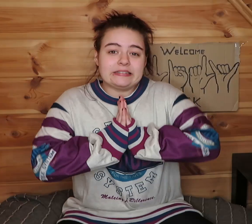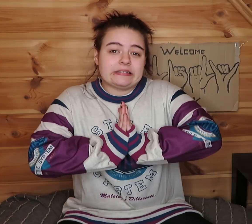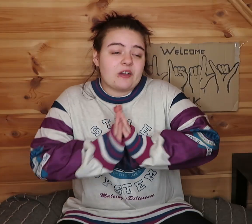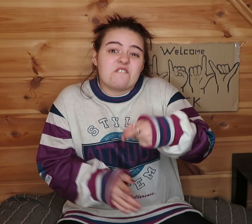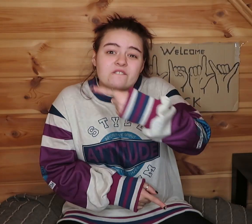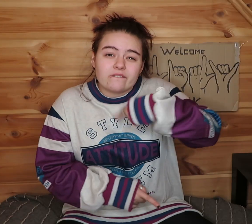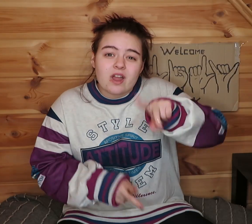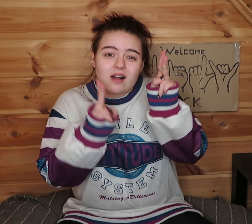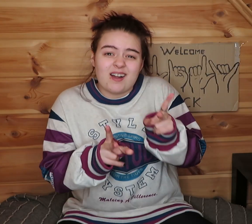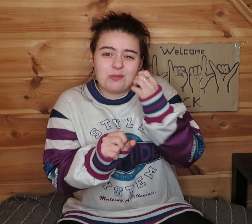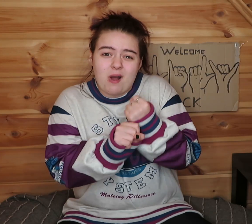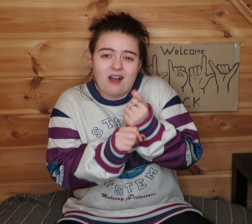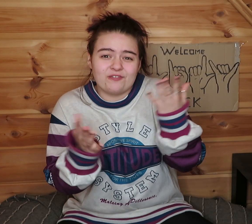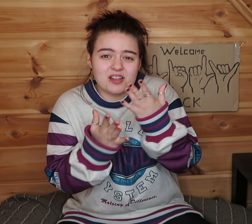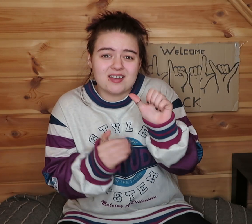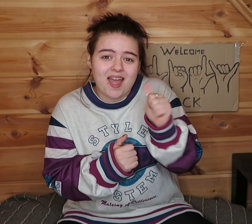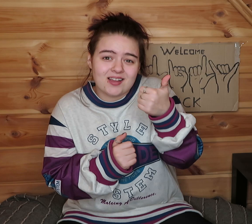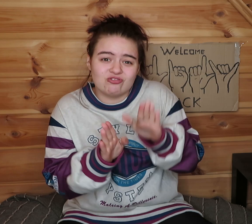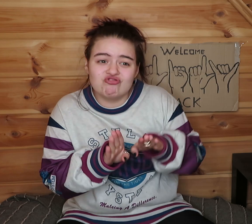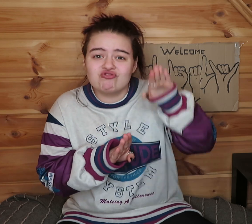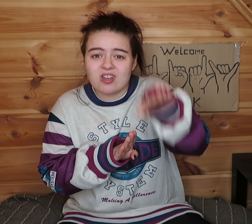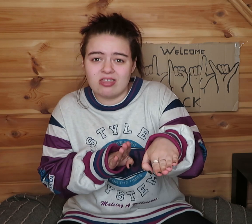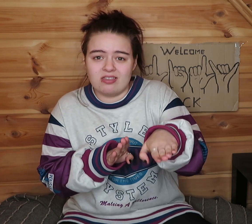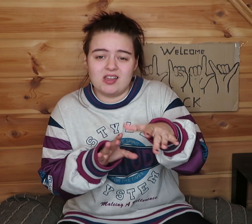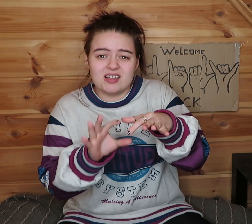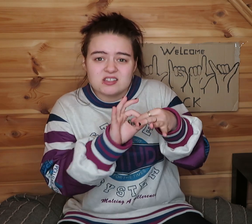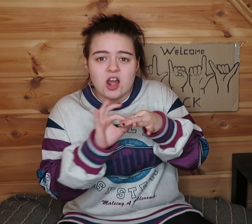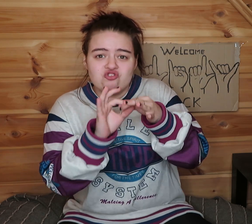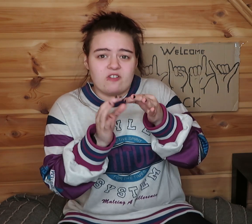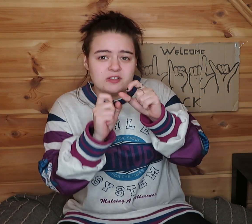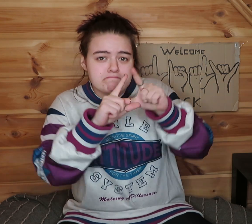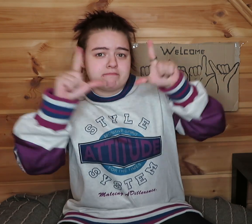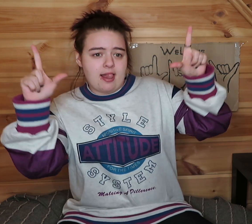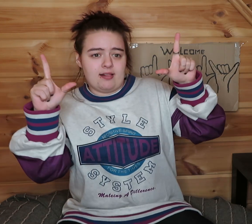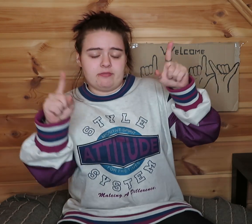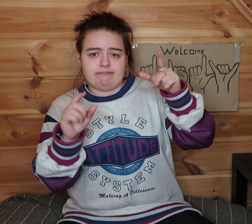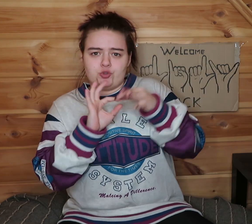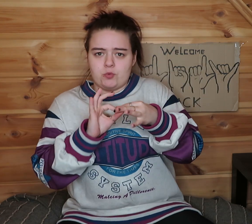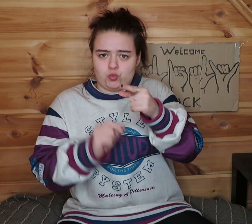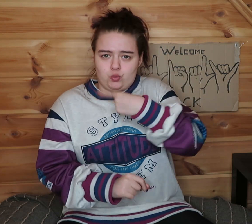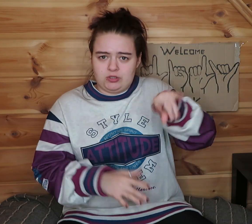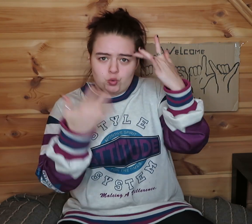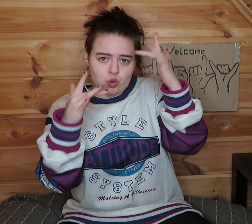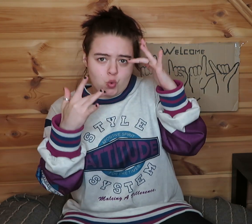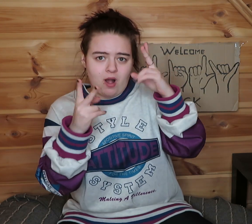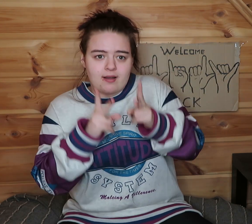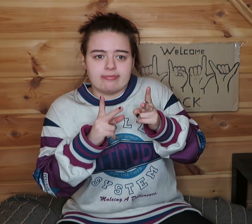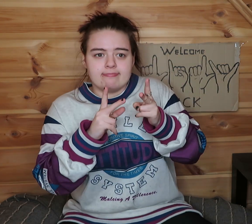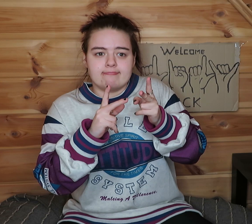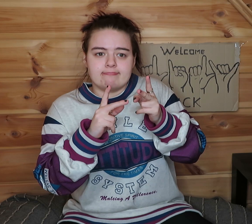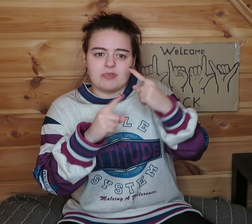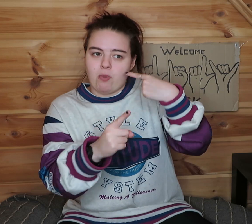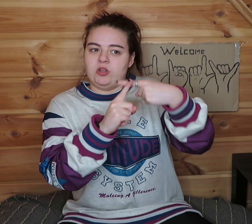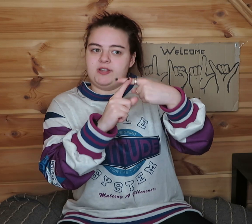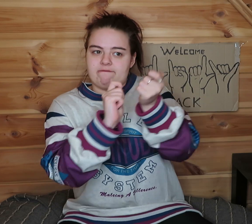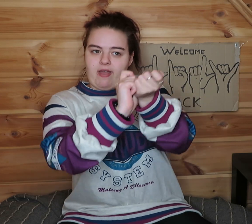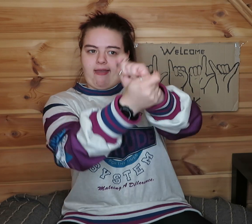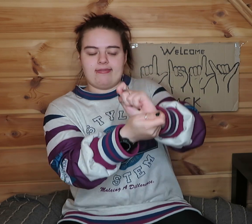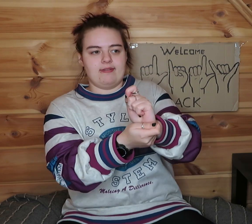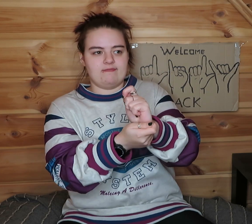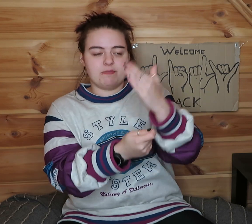Wir können auch den ersten Schritt machen, dass sich das Gesellschaftsbild von uns positiv verändert.